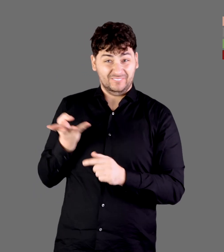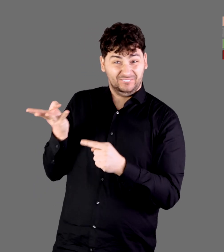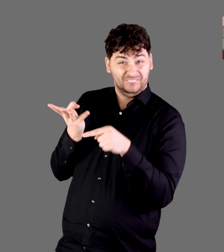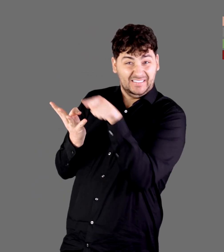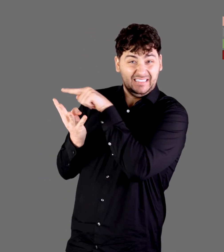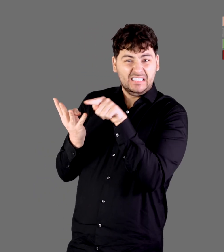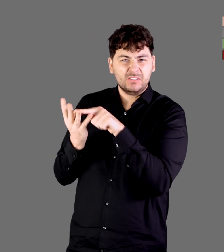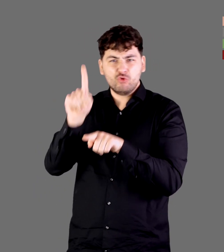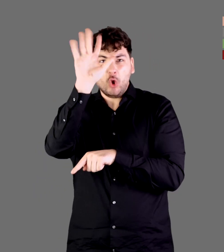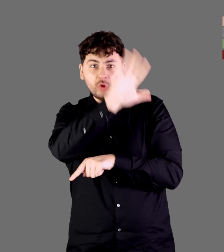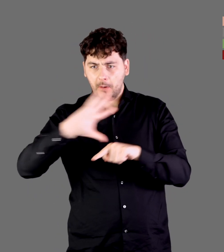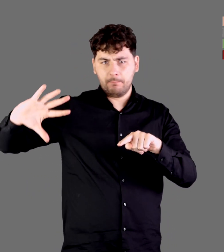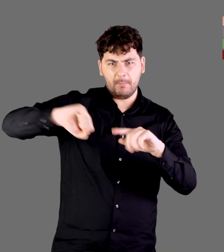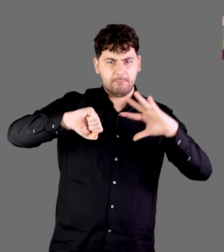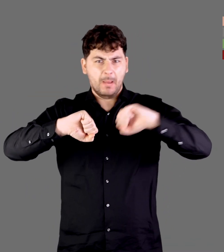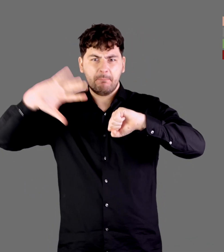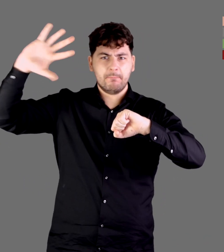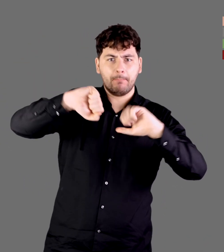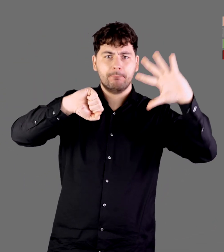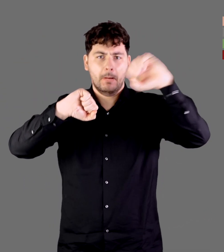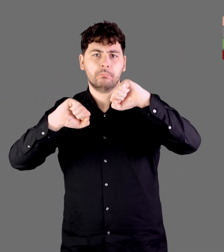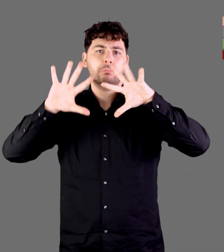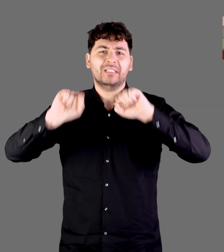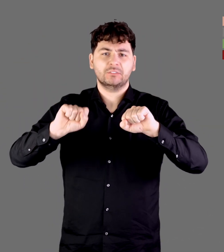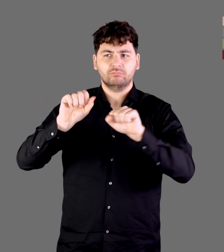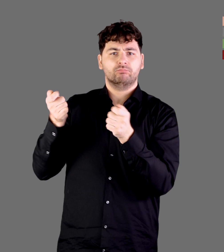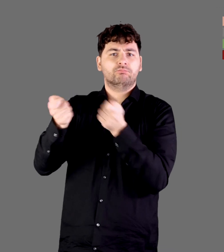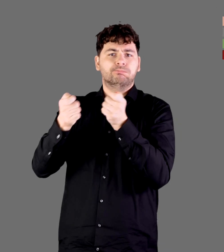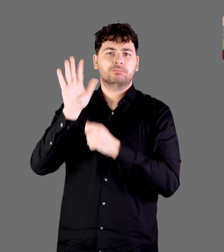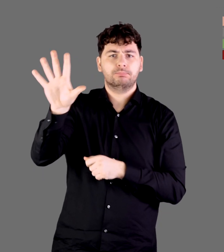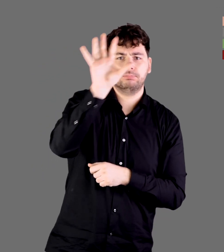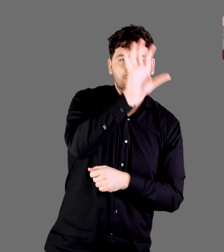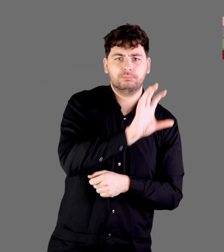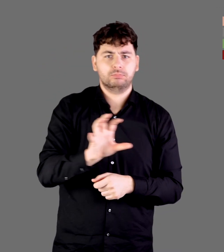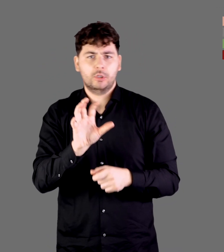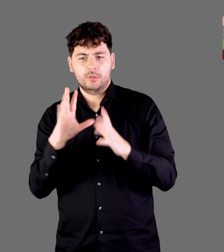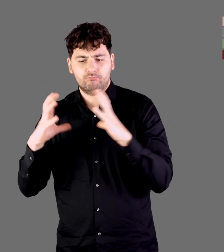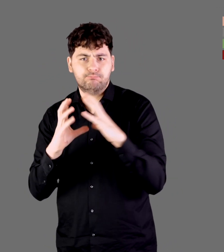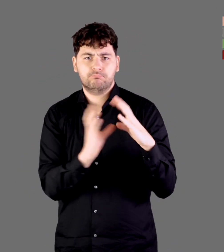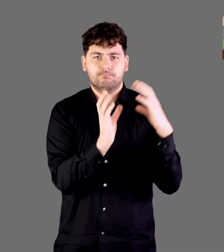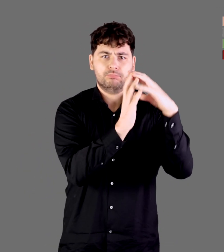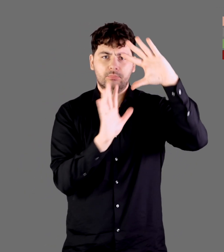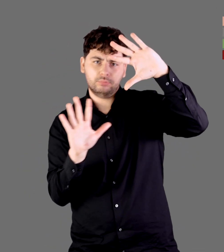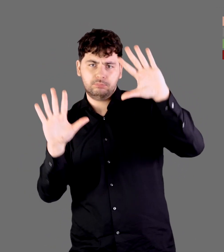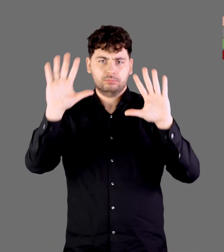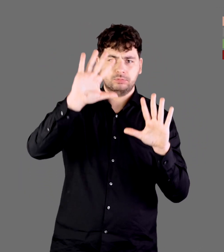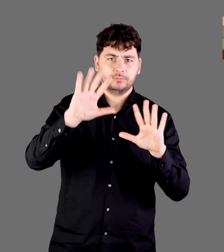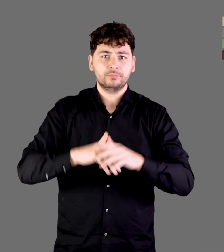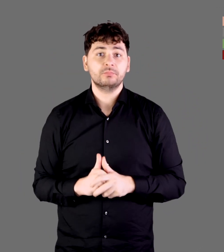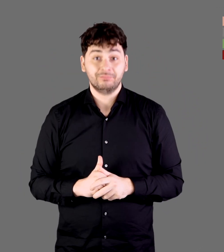Sie errichteten vier Besatzungszonen und übernahmen jeweils die oberste Regierungsgewalt.